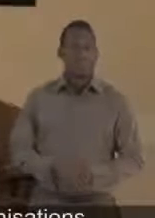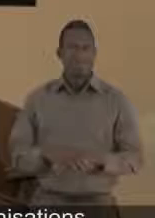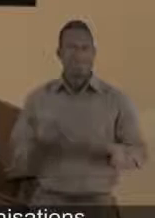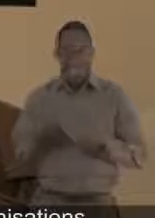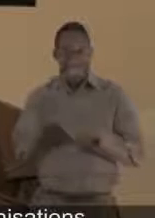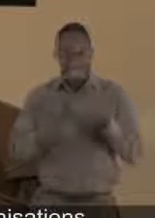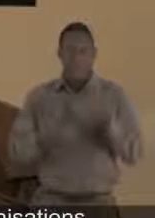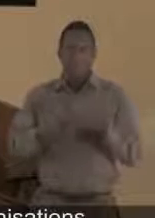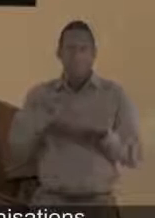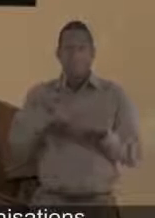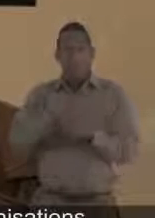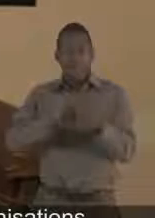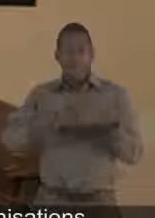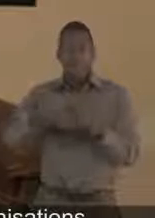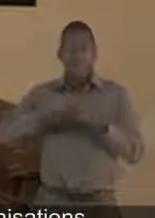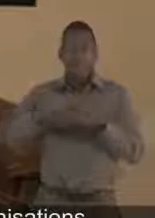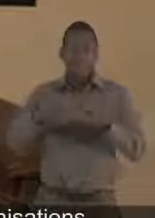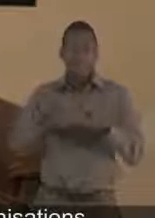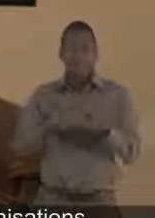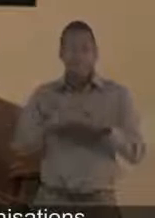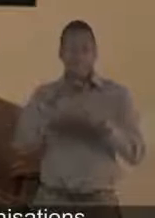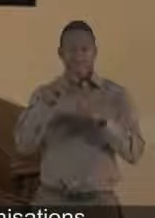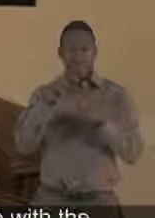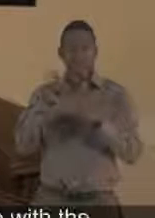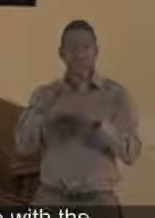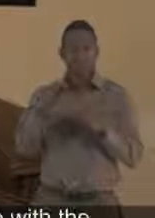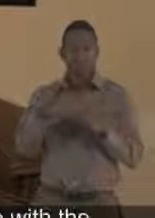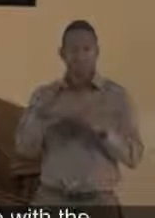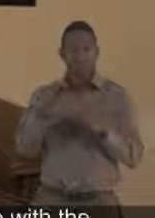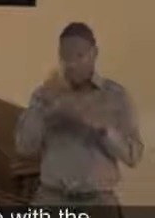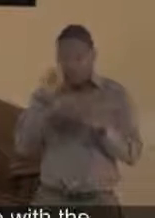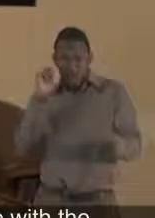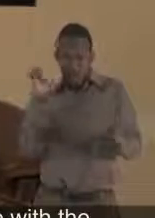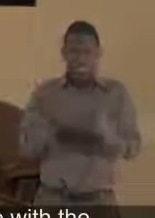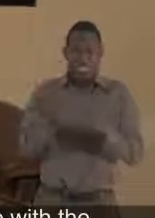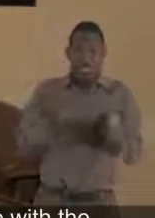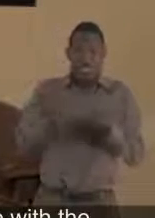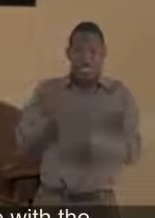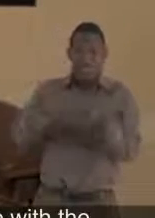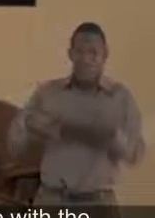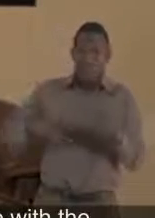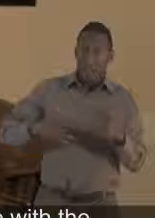بإمكانها تغيير حياة الأشخاص من ذوي الإعاقة؟